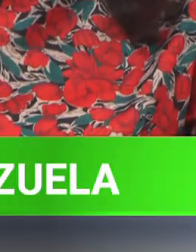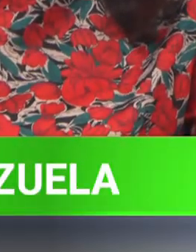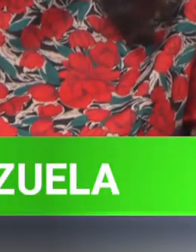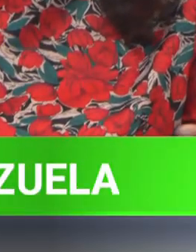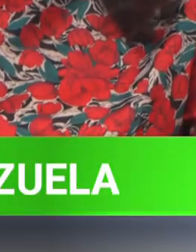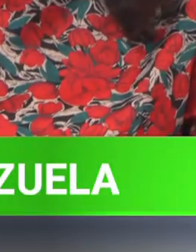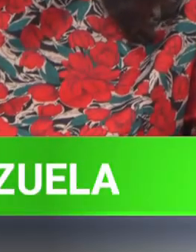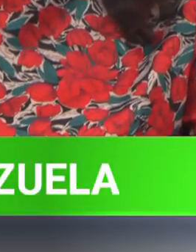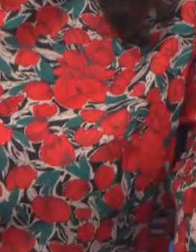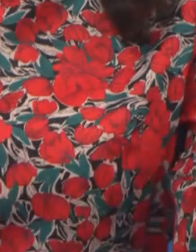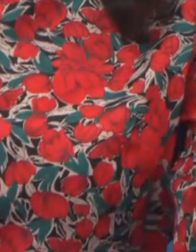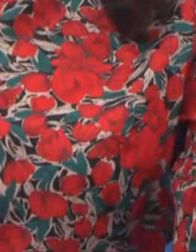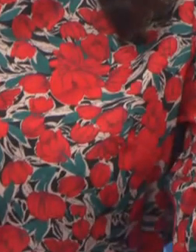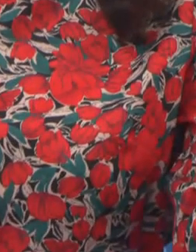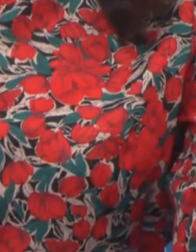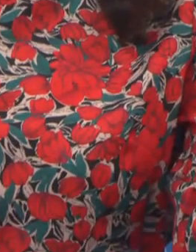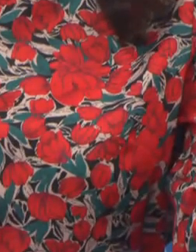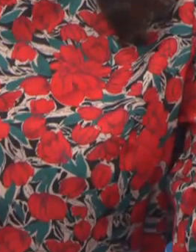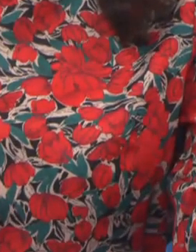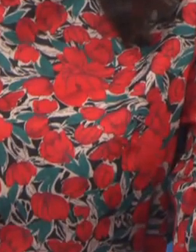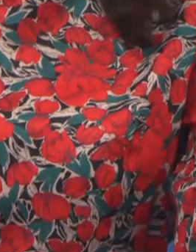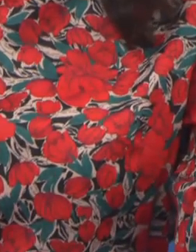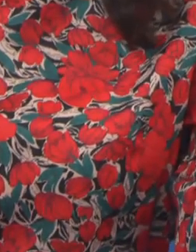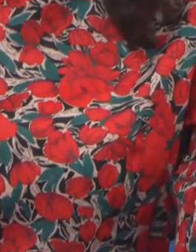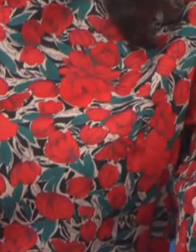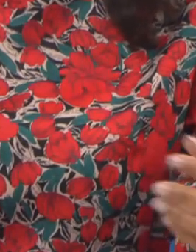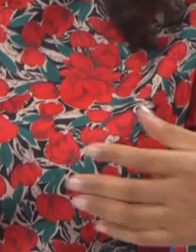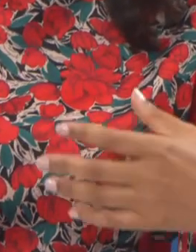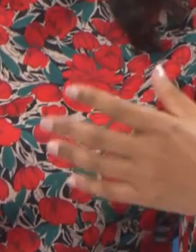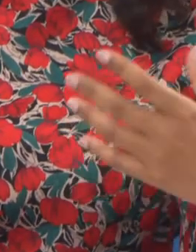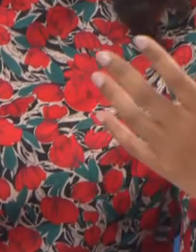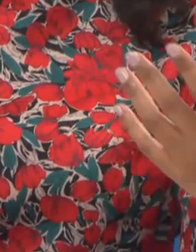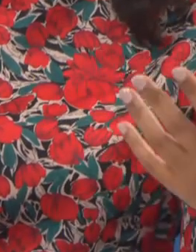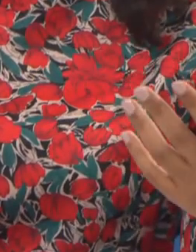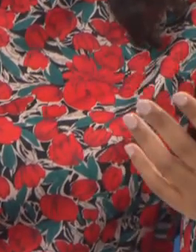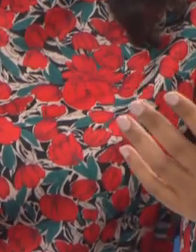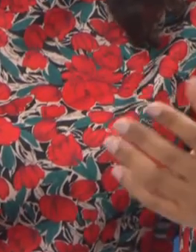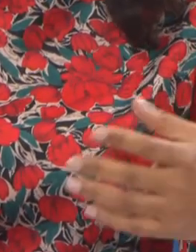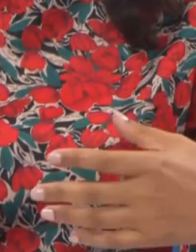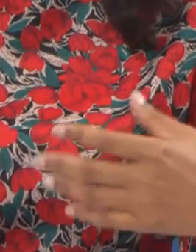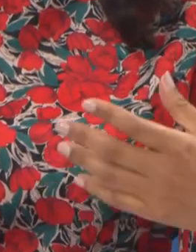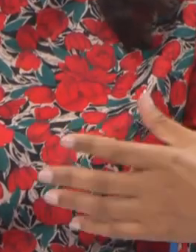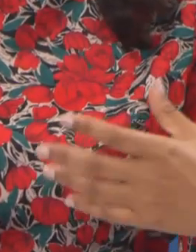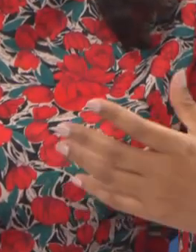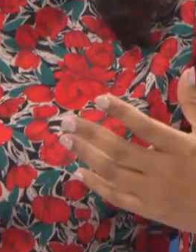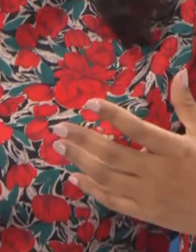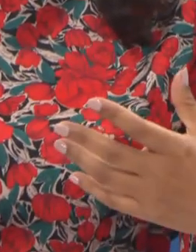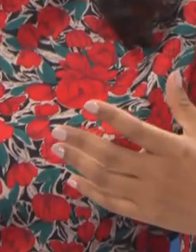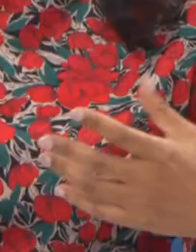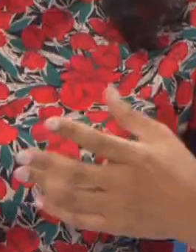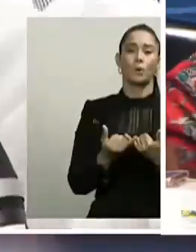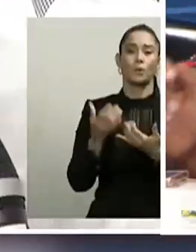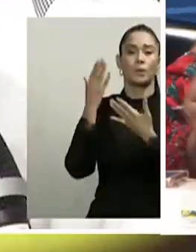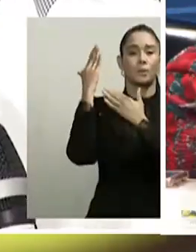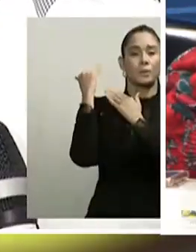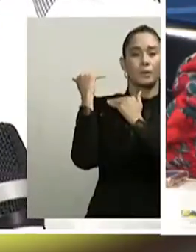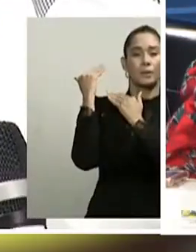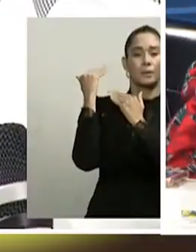comité hace los los encuentros históricamente o las discusiones para el aumento del salario